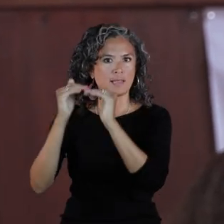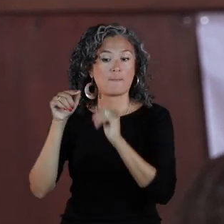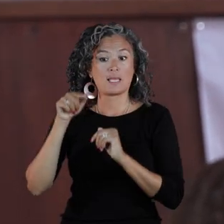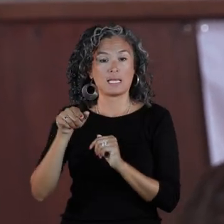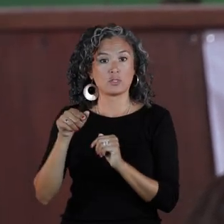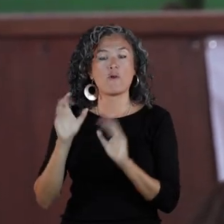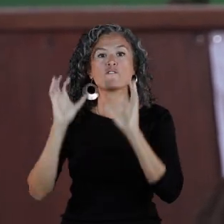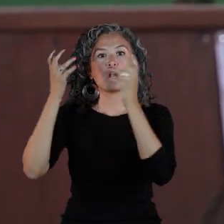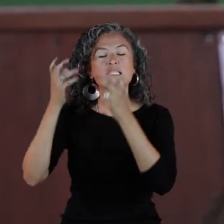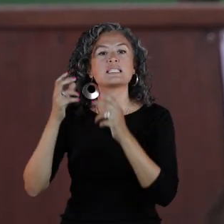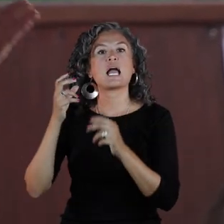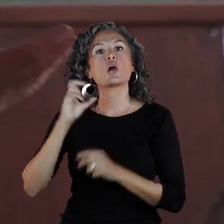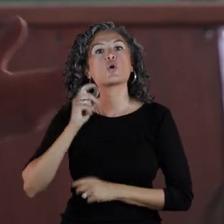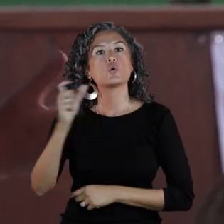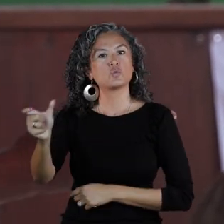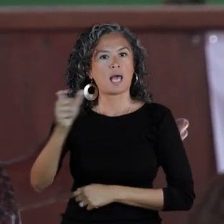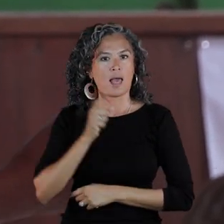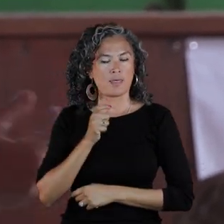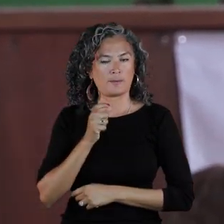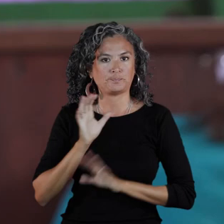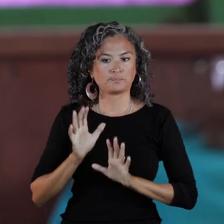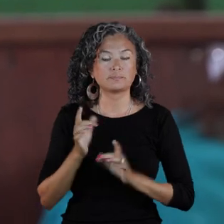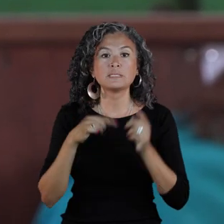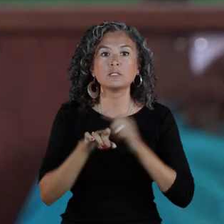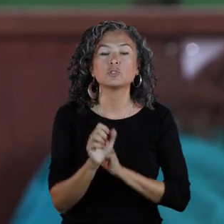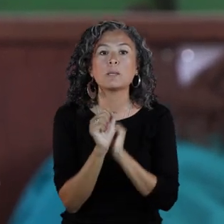violencia cruzada. Es una situación de conflicto dentro de una pareja.